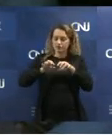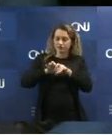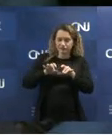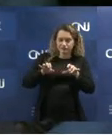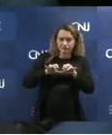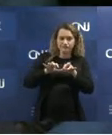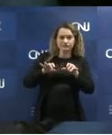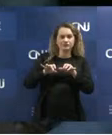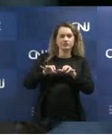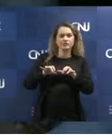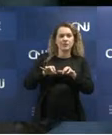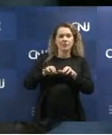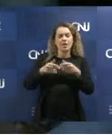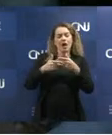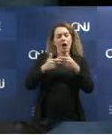alguns pensamentos